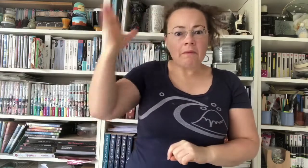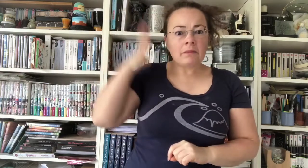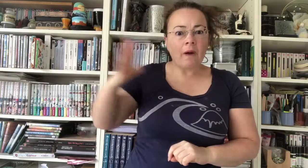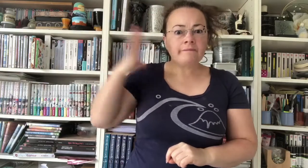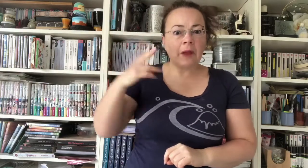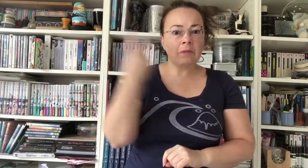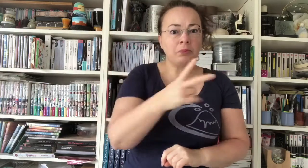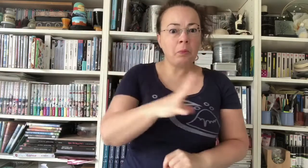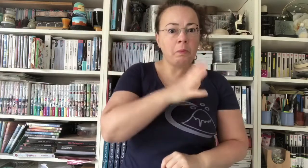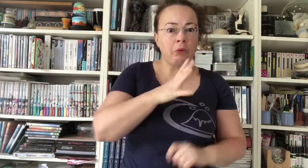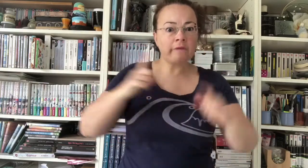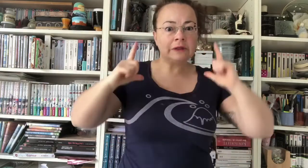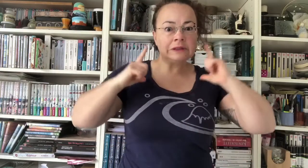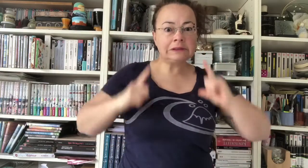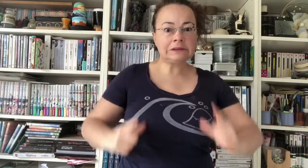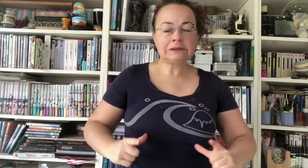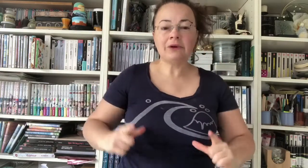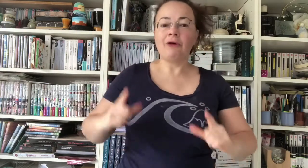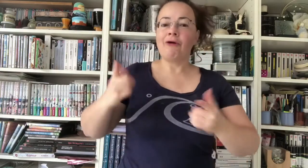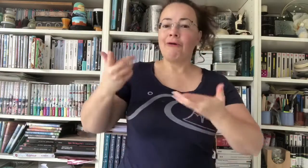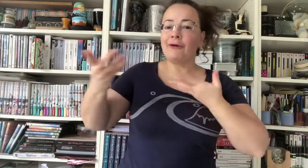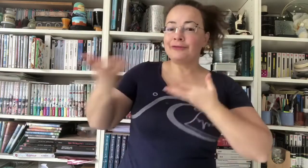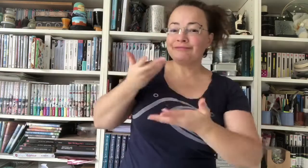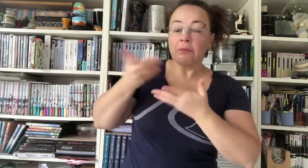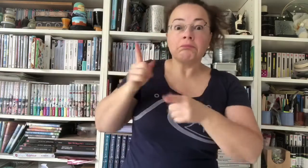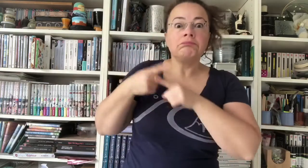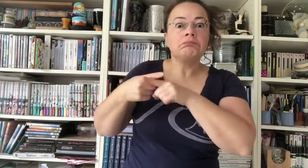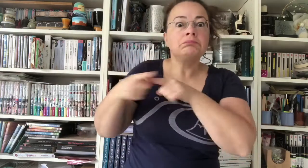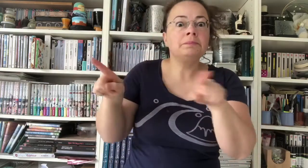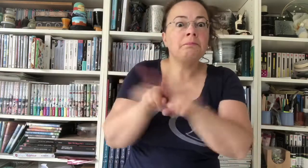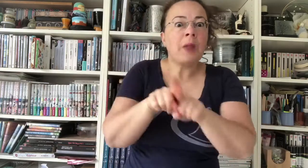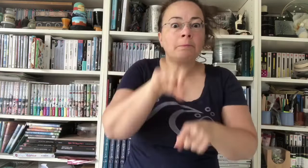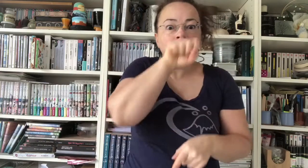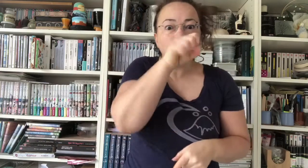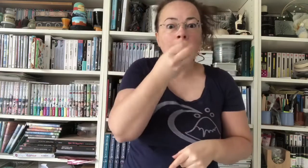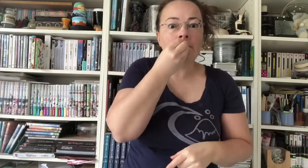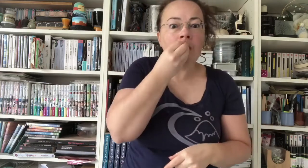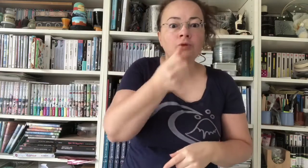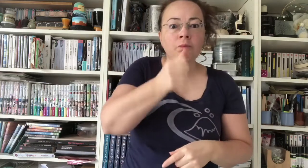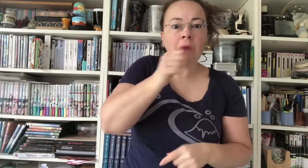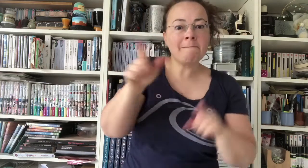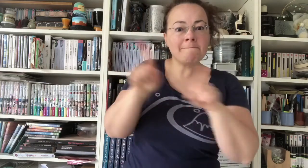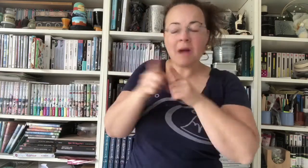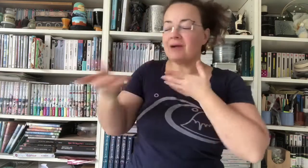C'était autrefois son professeur au lycée. Ils discutent et se rendent comptent qu'ils partagent tous les deux un même amour : manger et boire.